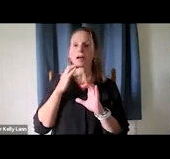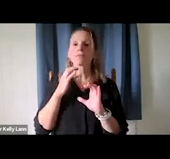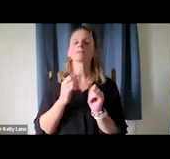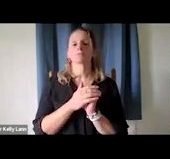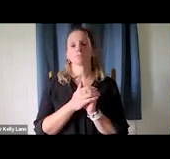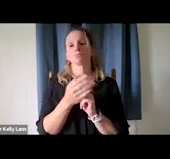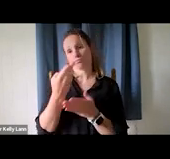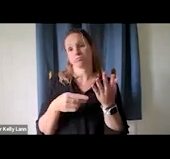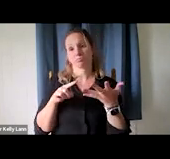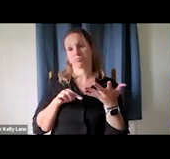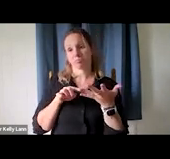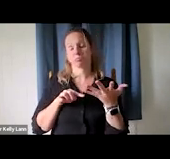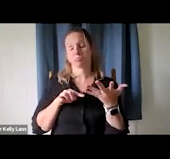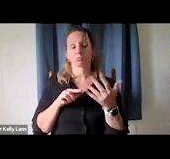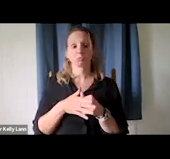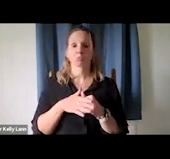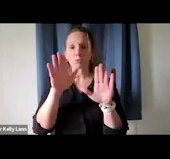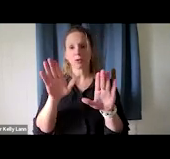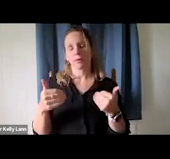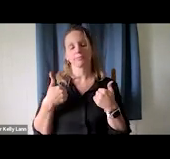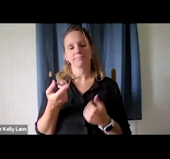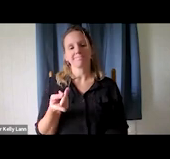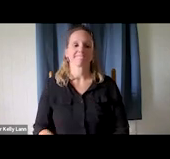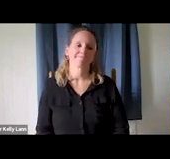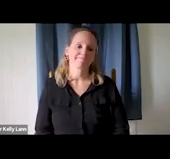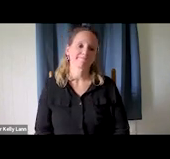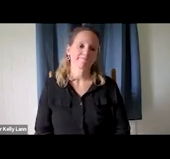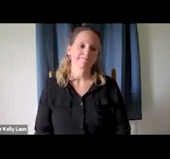tanto con Elisa como con Ashley también. La esperamos con mucho interés. Y luego, por supuesto,